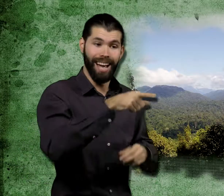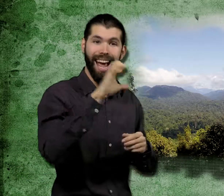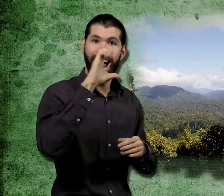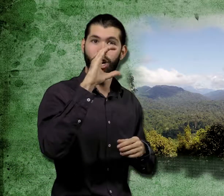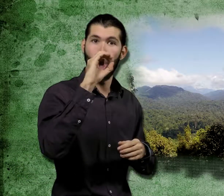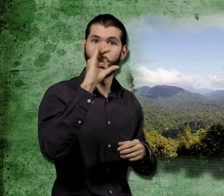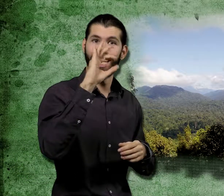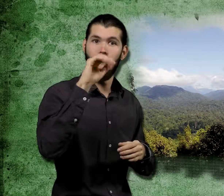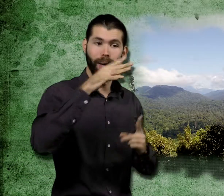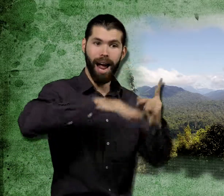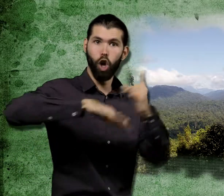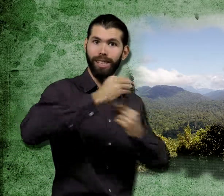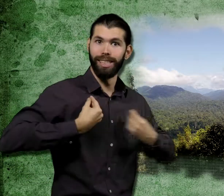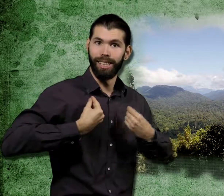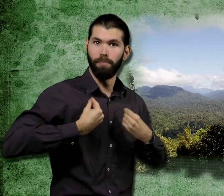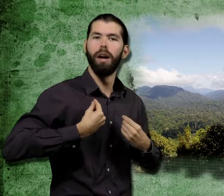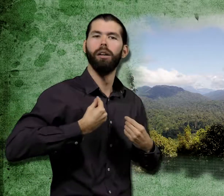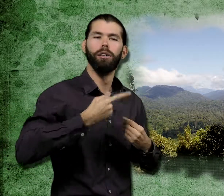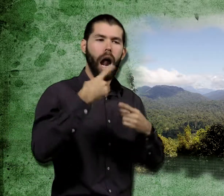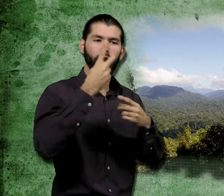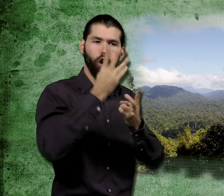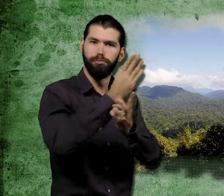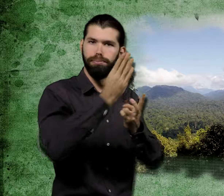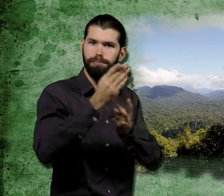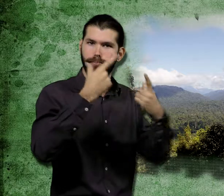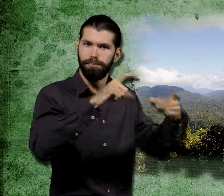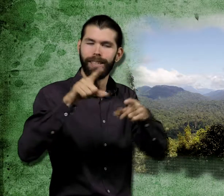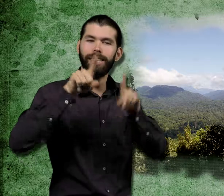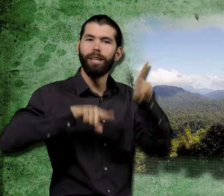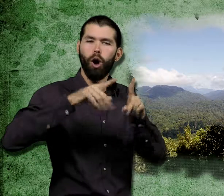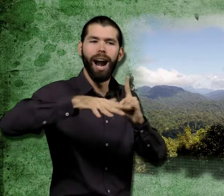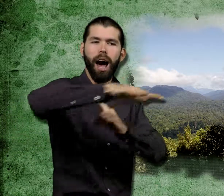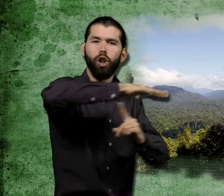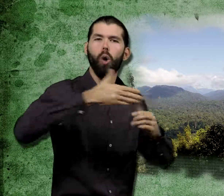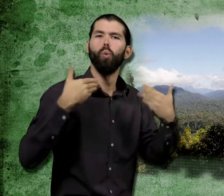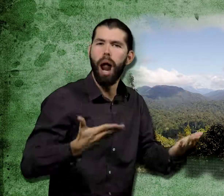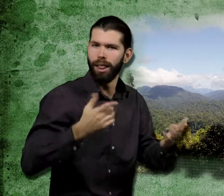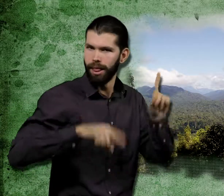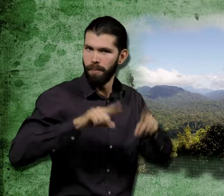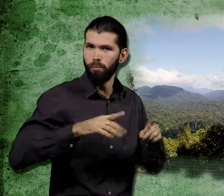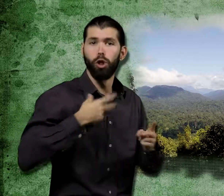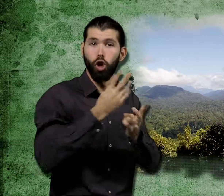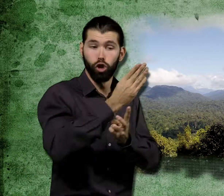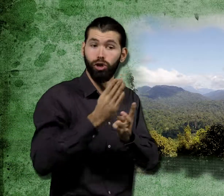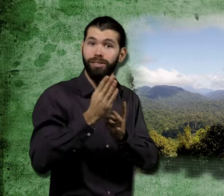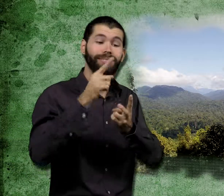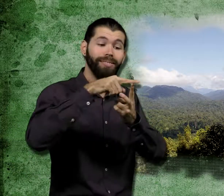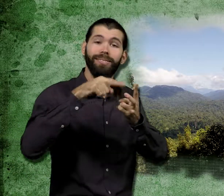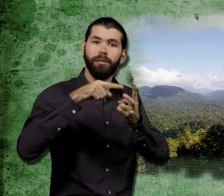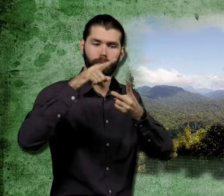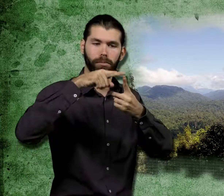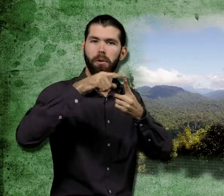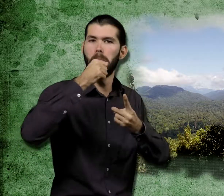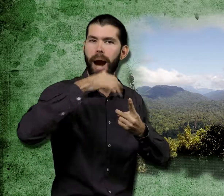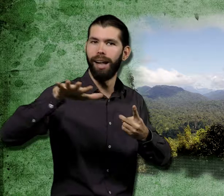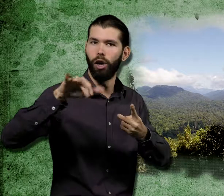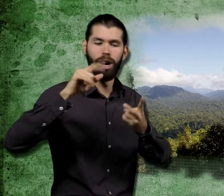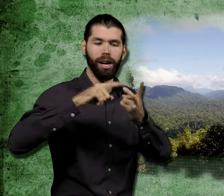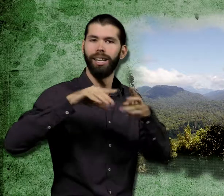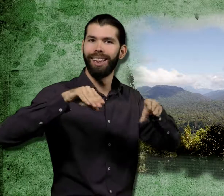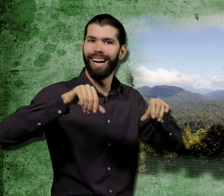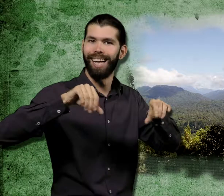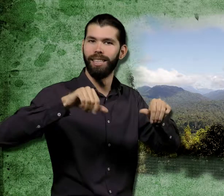Segons la seva fisionomia i ecologia podem diferenciar entre marins i terrestres.